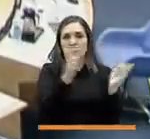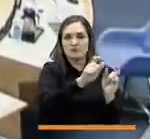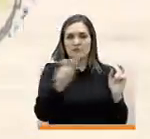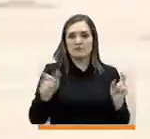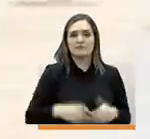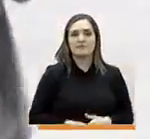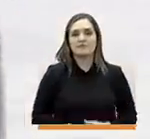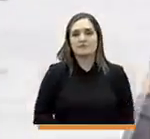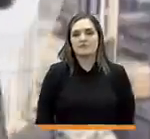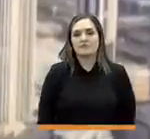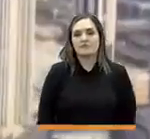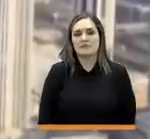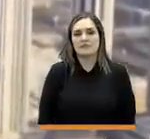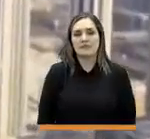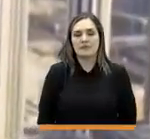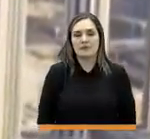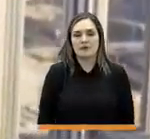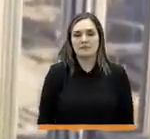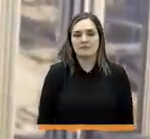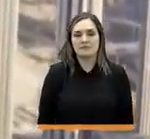ES SENTENCIADO POR HOMICIDIO